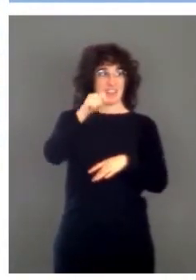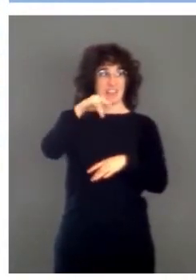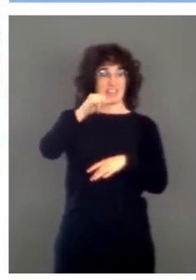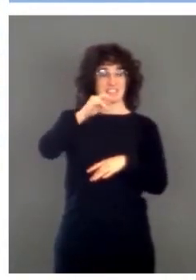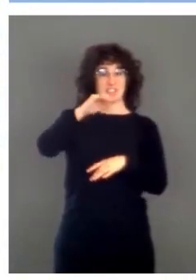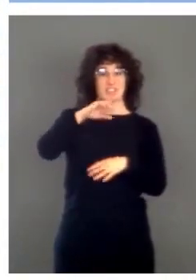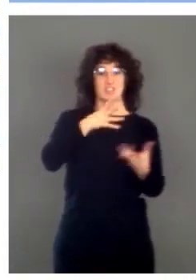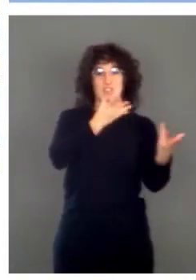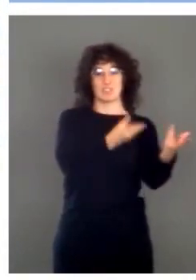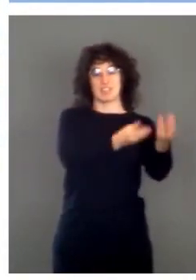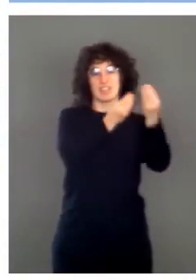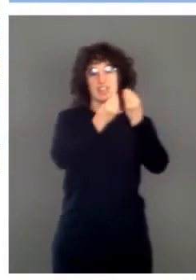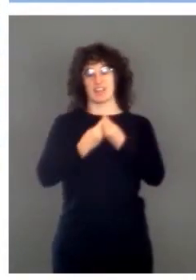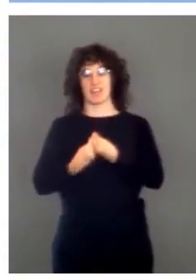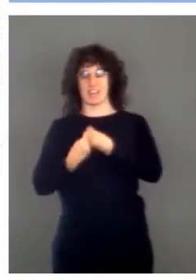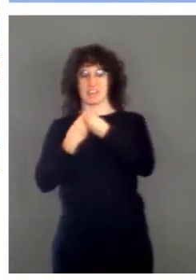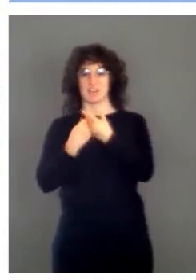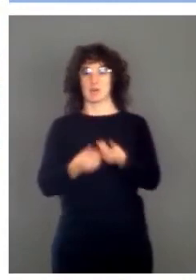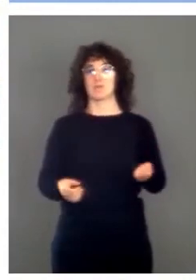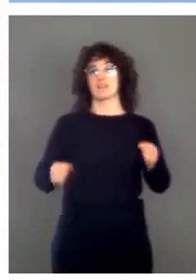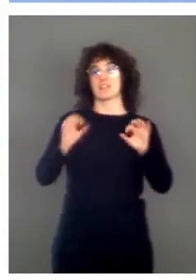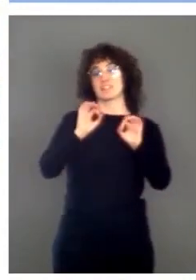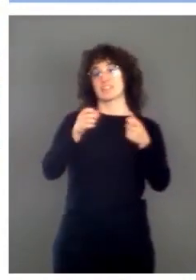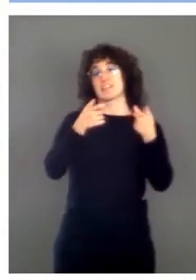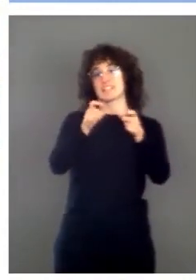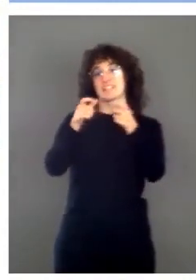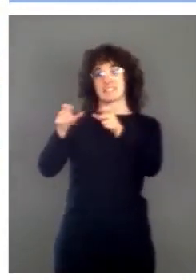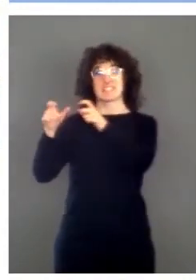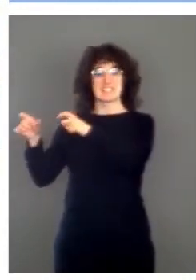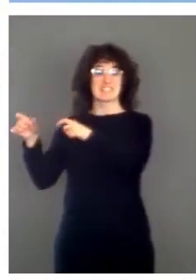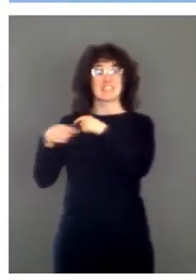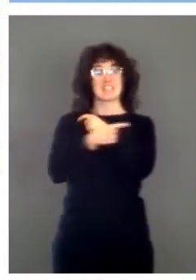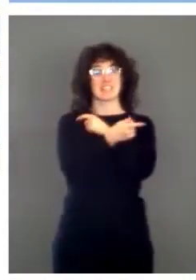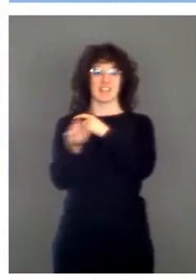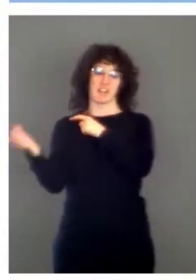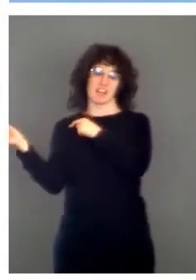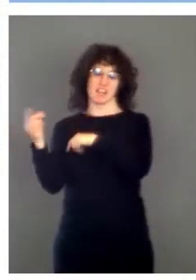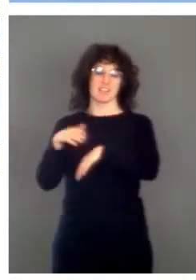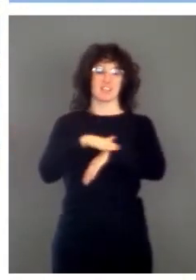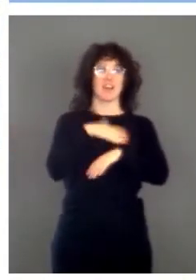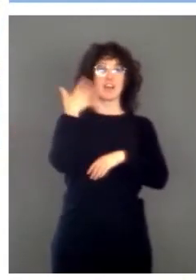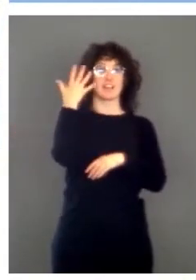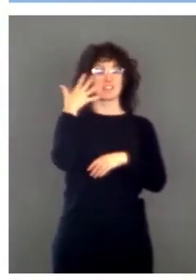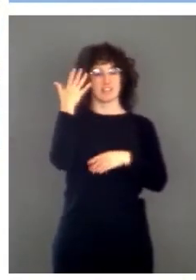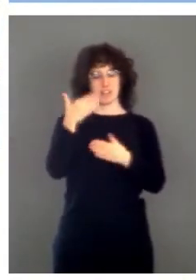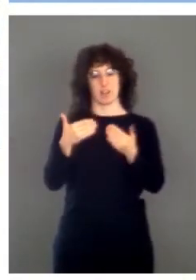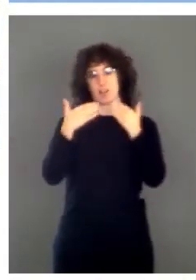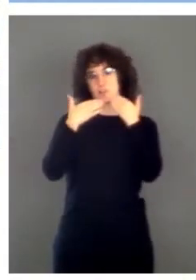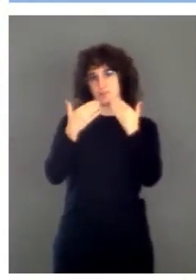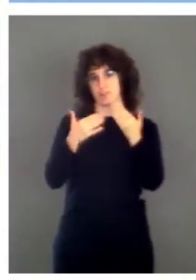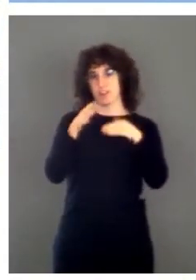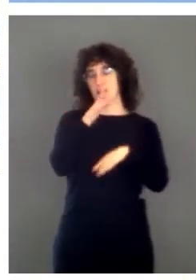Intersectorial de autónomos de Navarra de Ceat Navarra gracias Buenos días vienes también aquí para seguir entregando estos reconocimientos